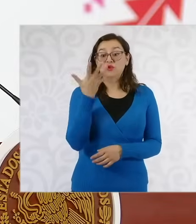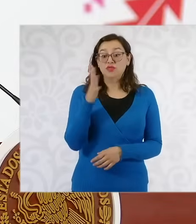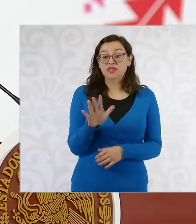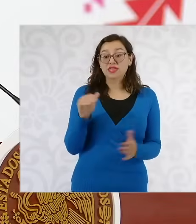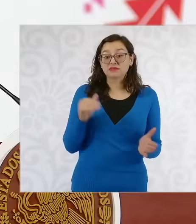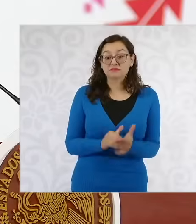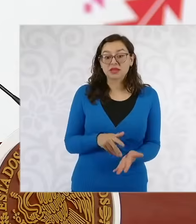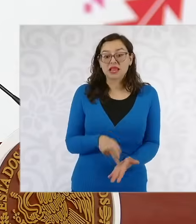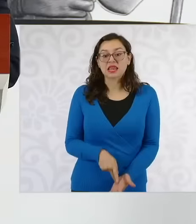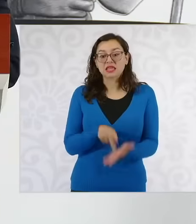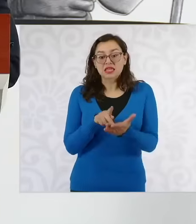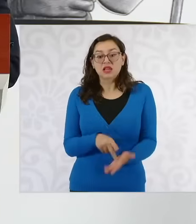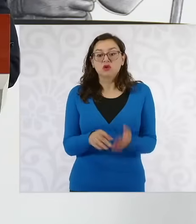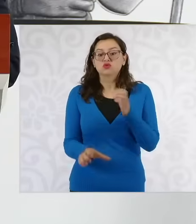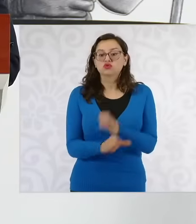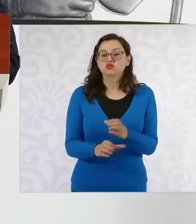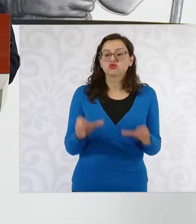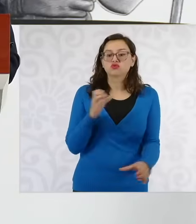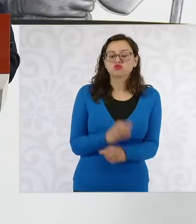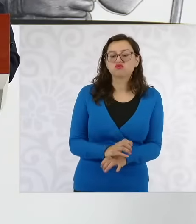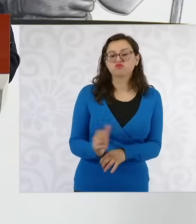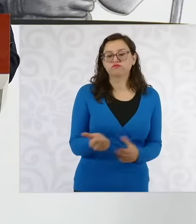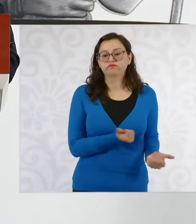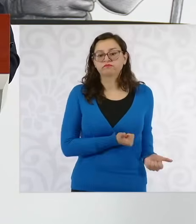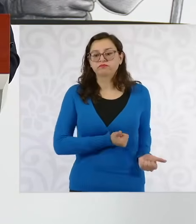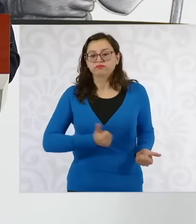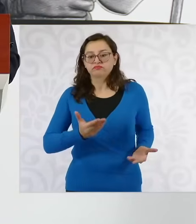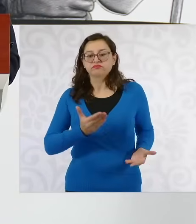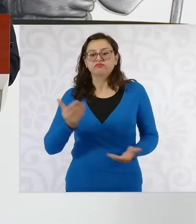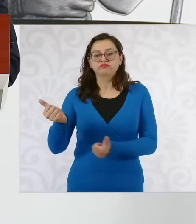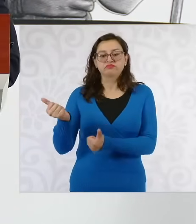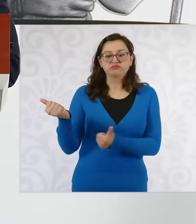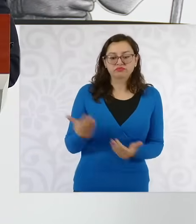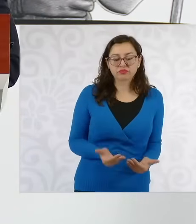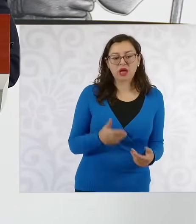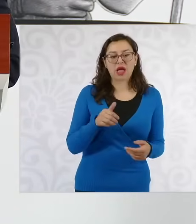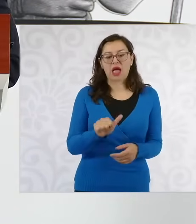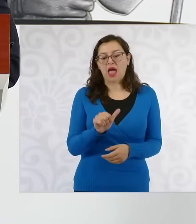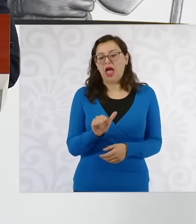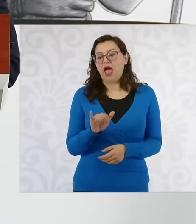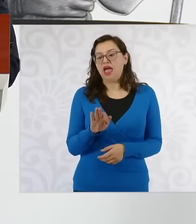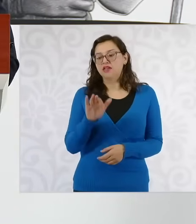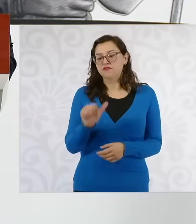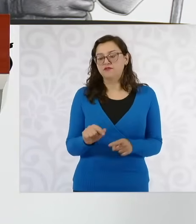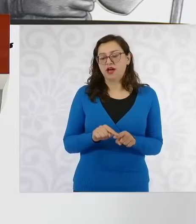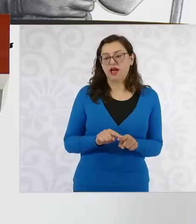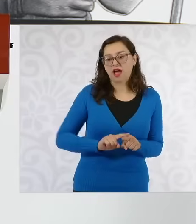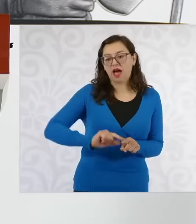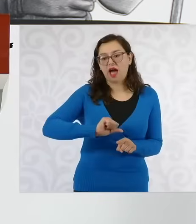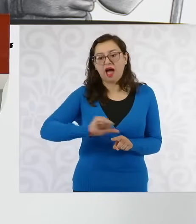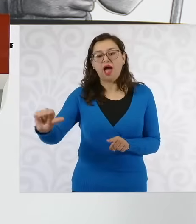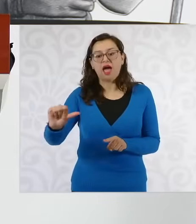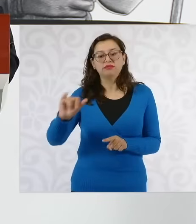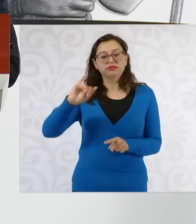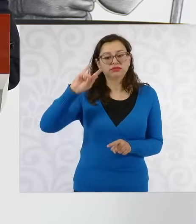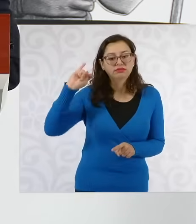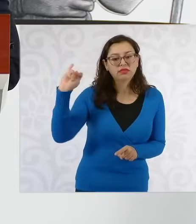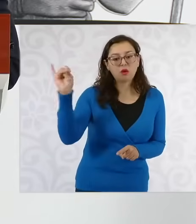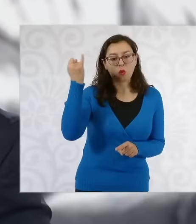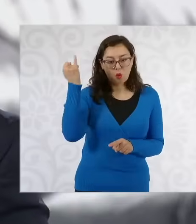servicios de carga entre el aeropuerto de laifa a Tijuana Tijuana El laifa lo cual se ha permitido